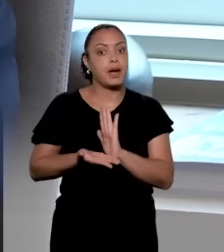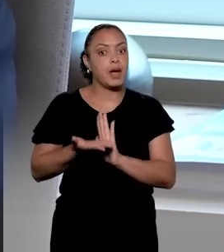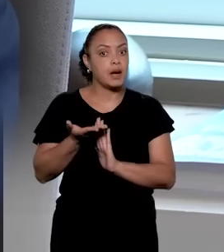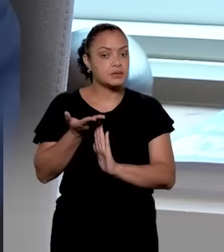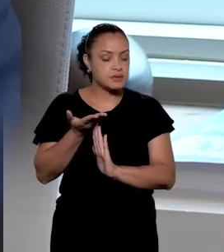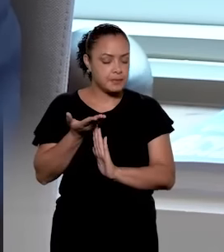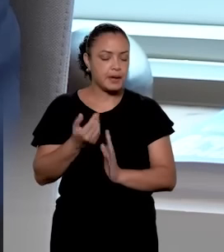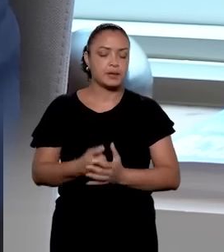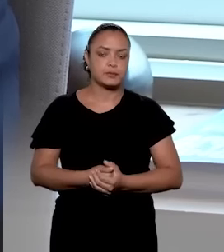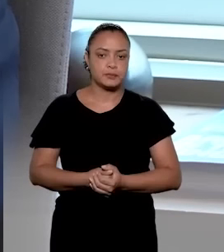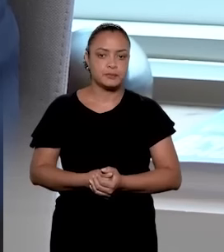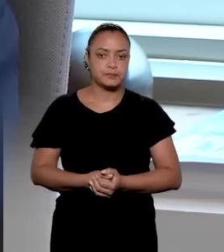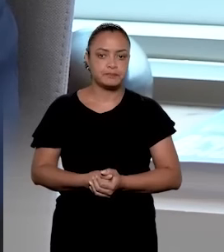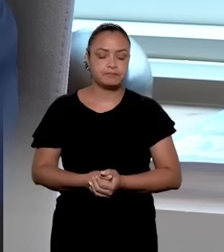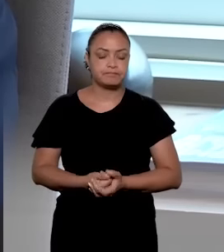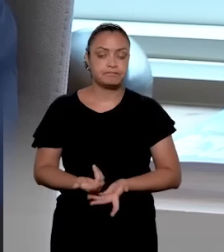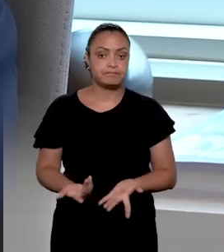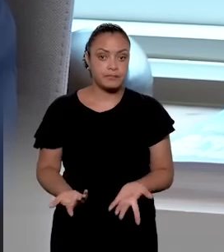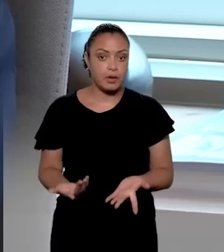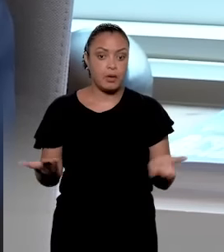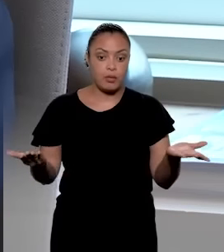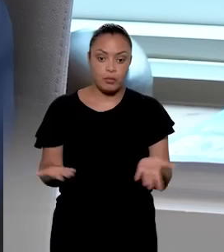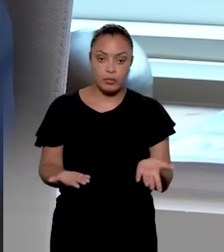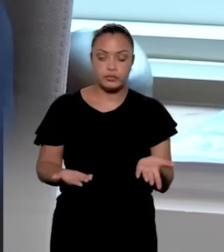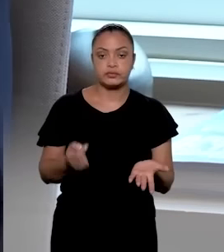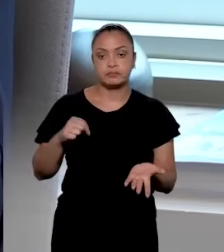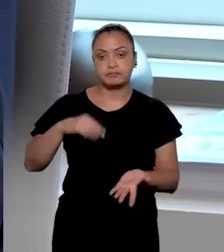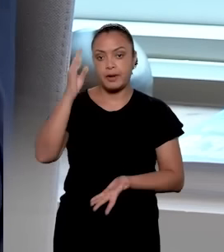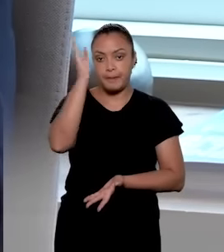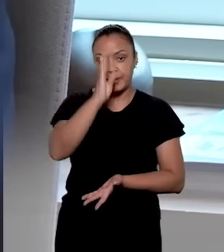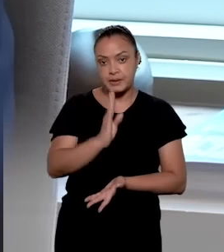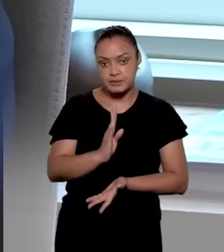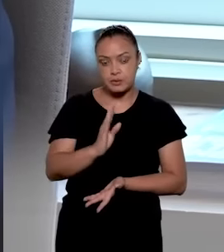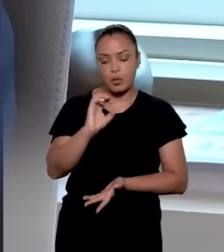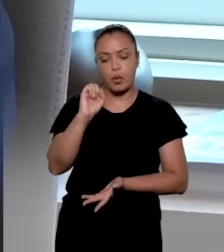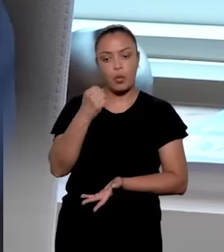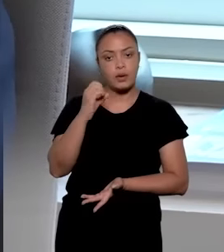negócio a um crescimento bastante expressivo. Então, imagina, nós temos hoje no Brasil mais